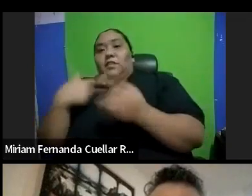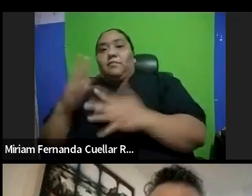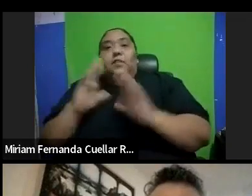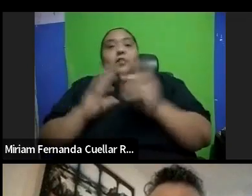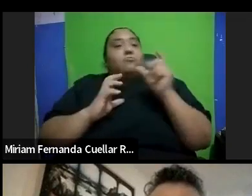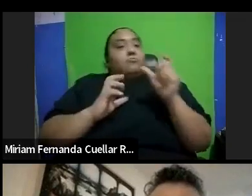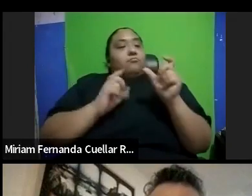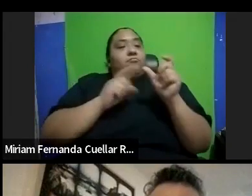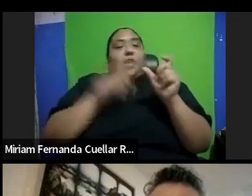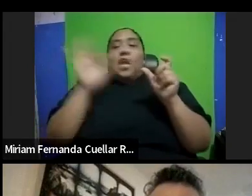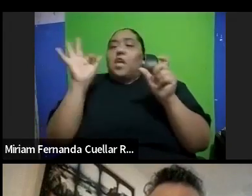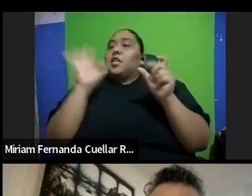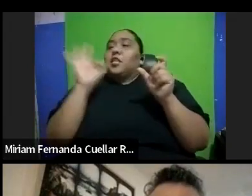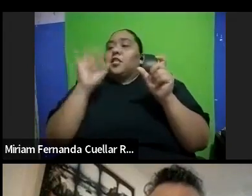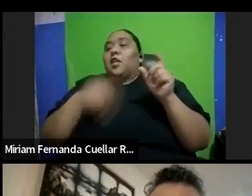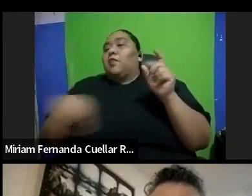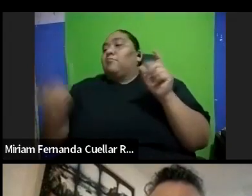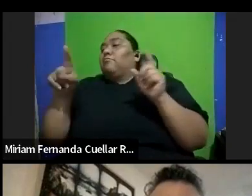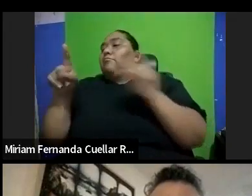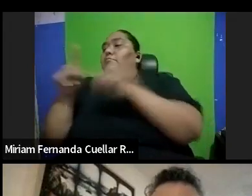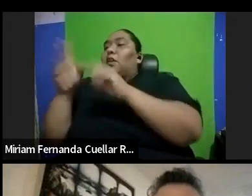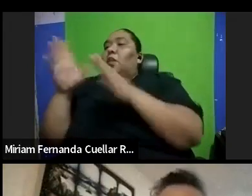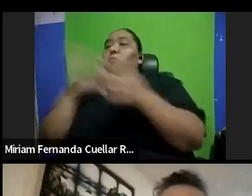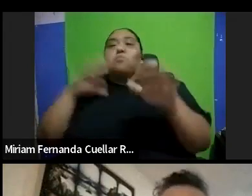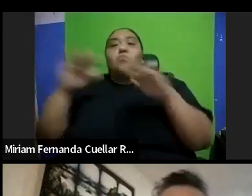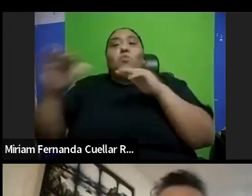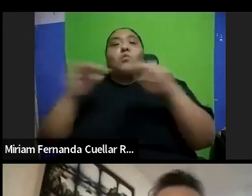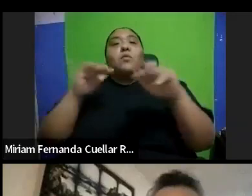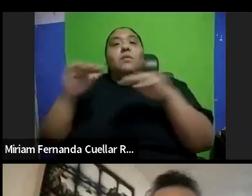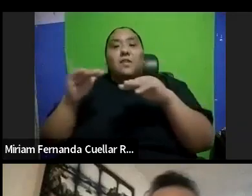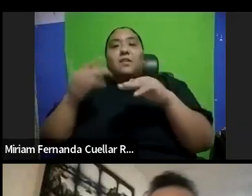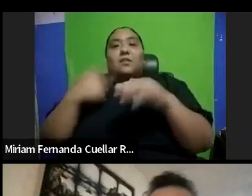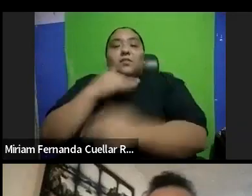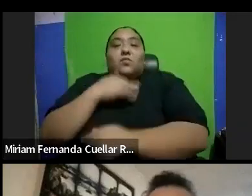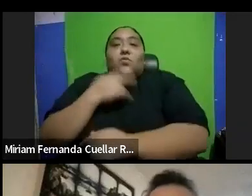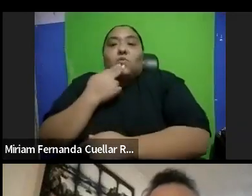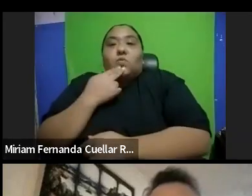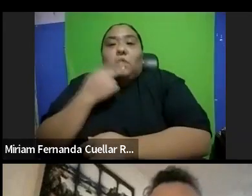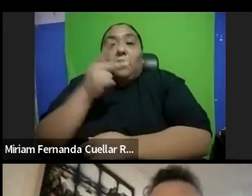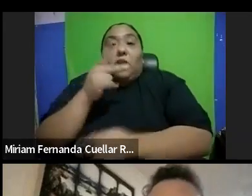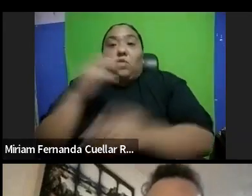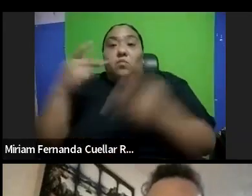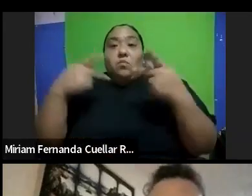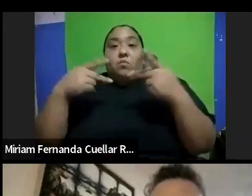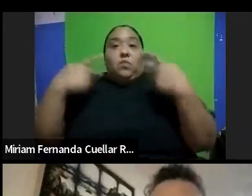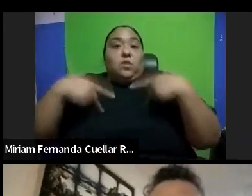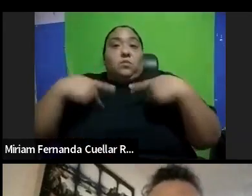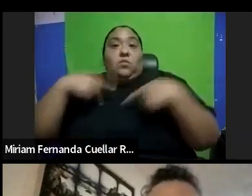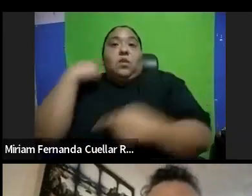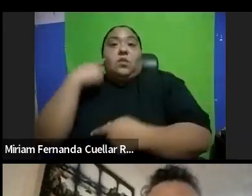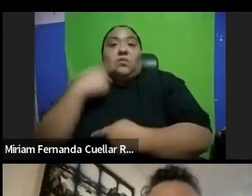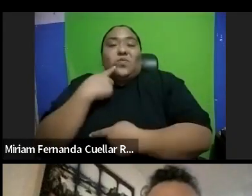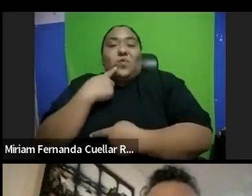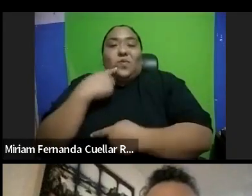traducción a una forma canónica. Así, entonces Así, entonces si usan la seña de quizá y hacer los movimientos , Pero una , Pero una persona